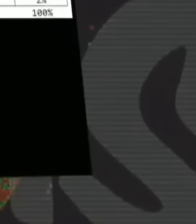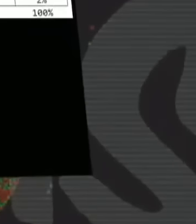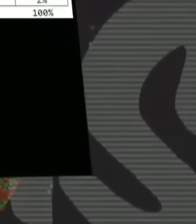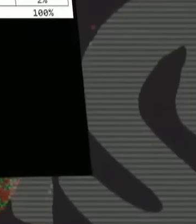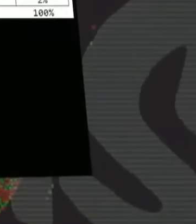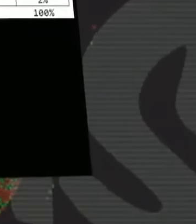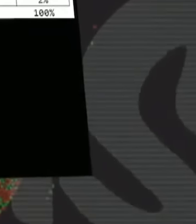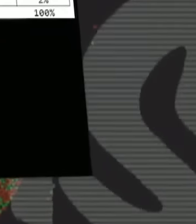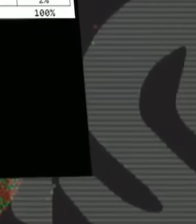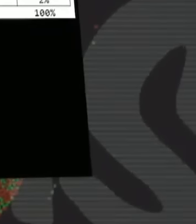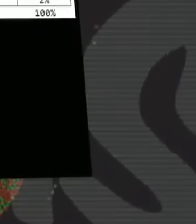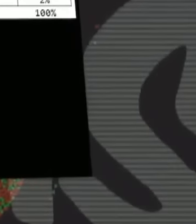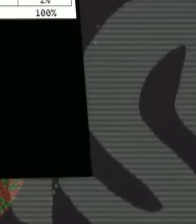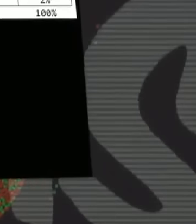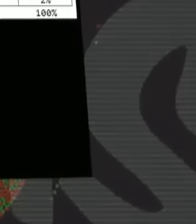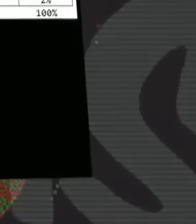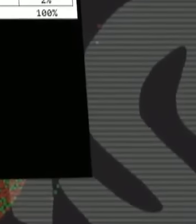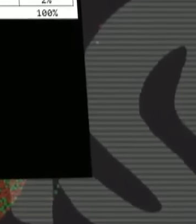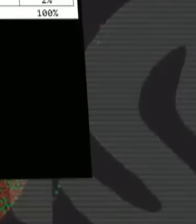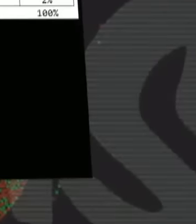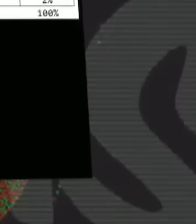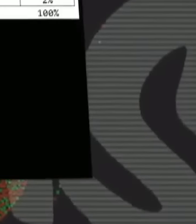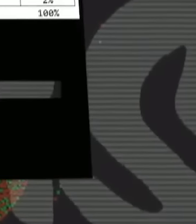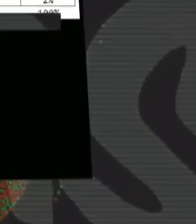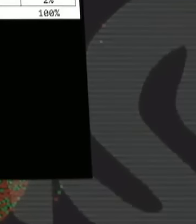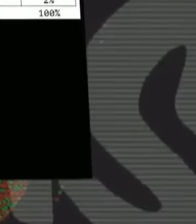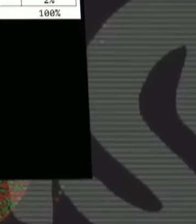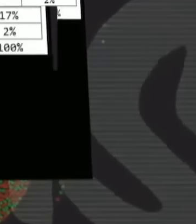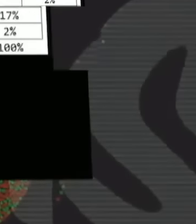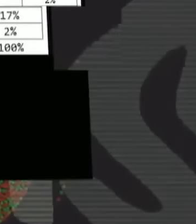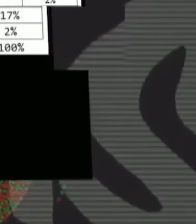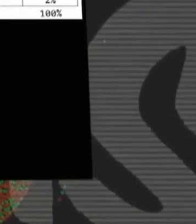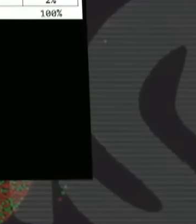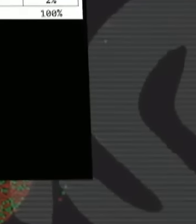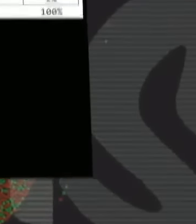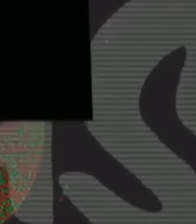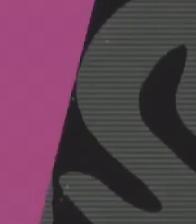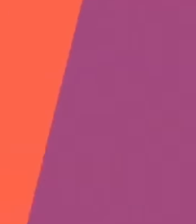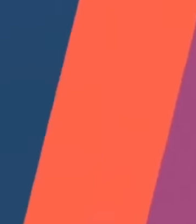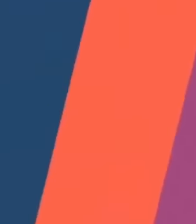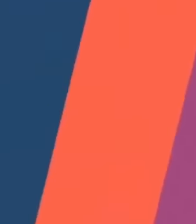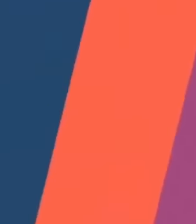del asesinato. Las tres principales mentiras ampliamente difundidas fueron las siguientes. Uno,